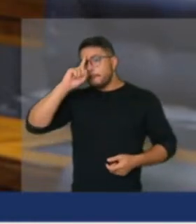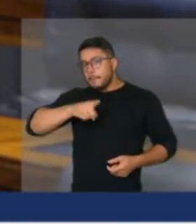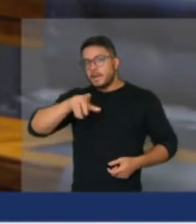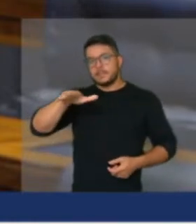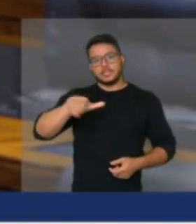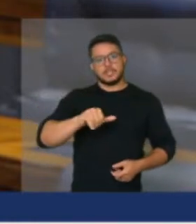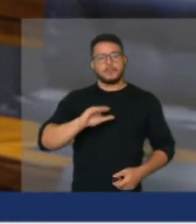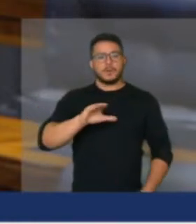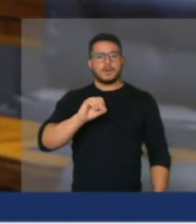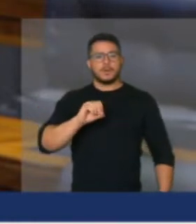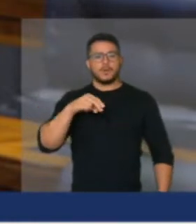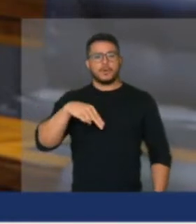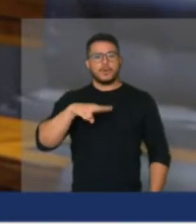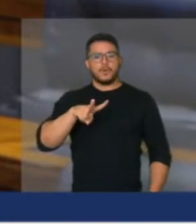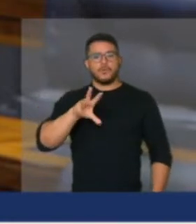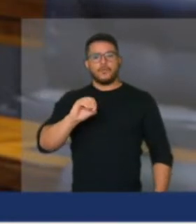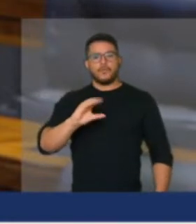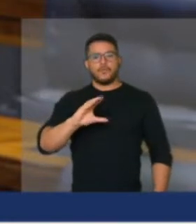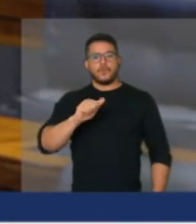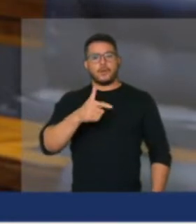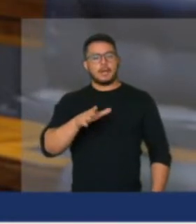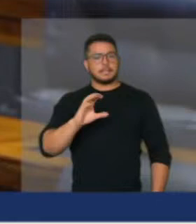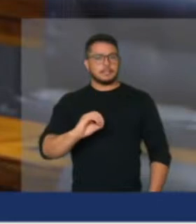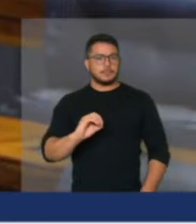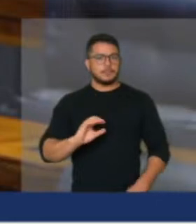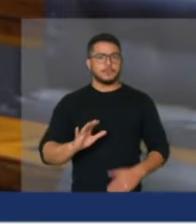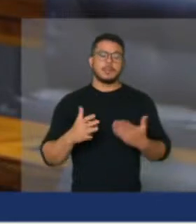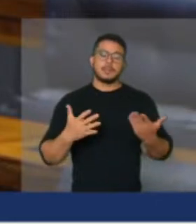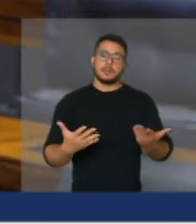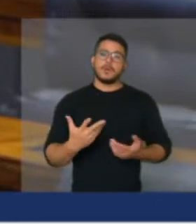PUDÀSSEMOS TRANSFORMAR ESTA CONVOCAÇÃO EM CONVITE, AO